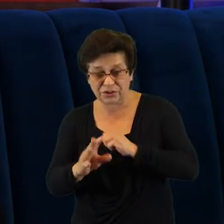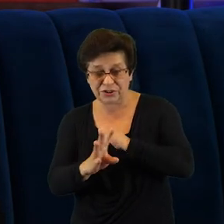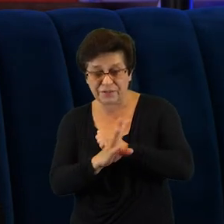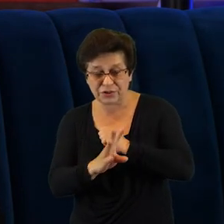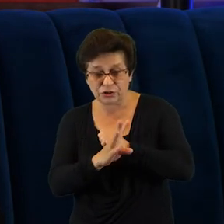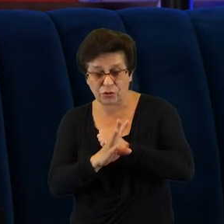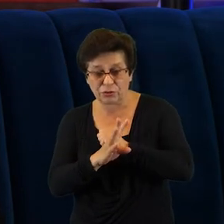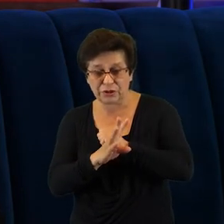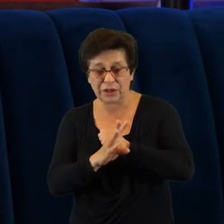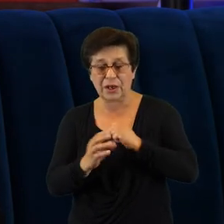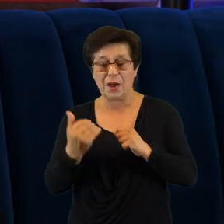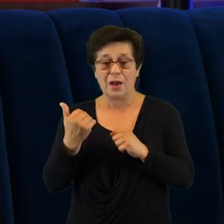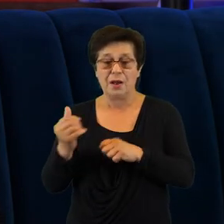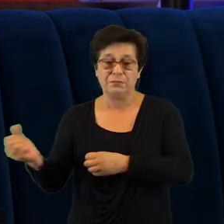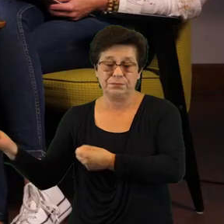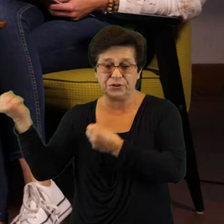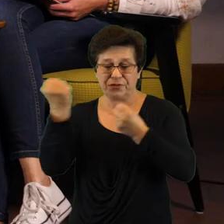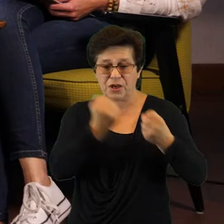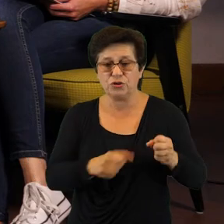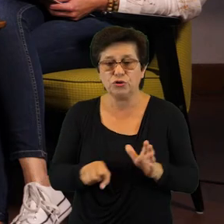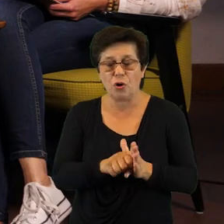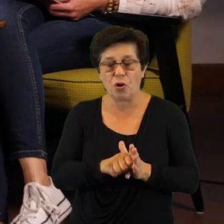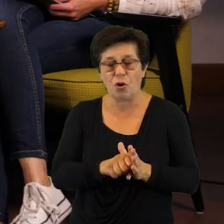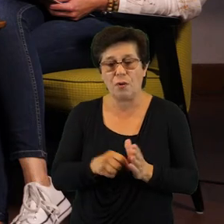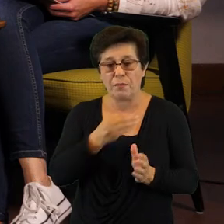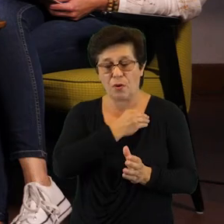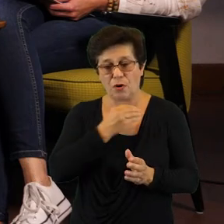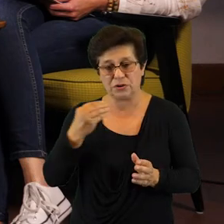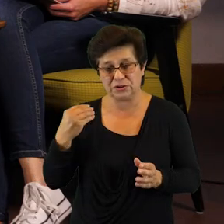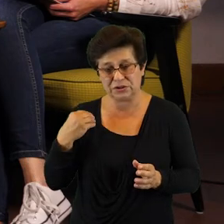i tak się stało, że przyjaciele, których,